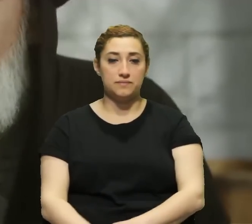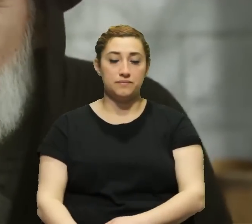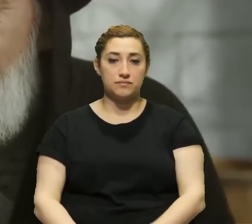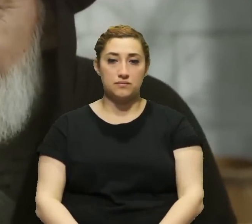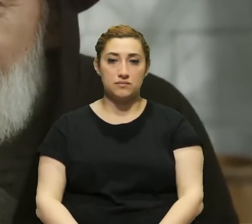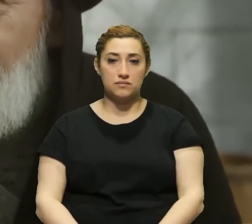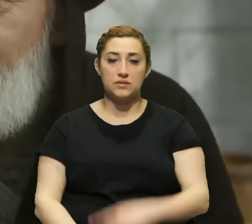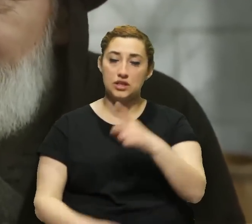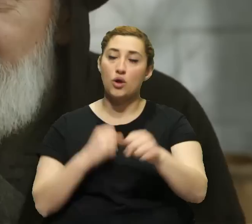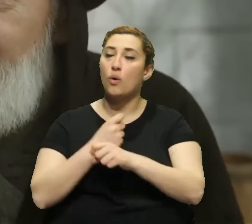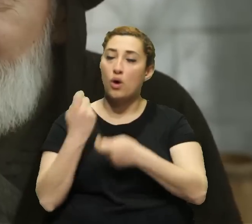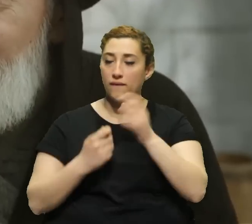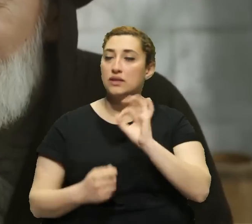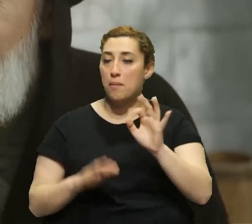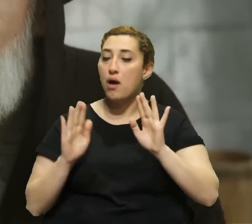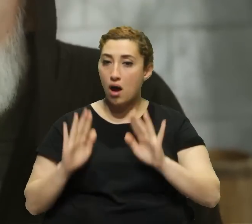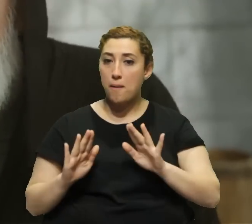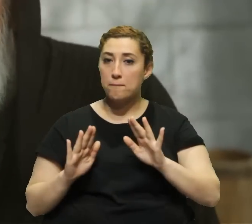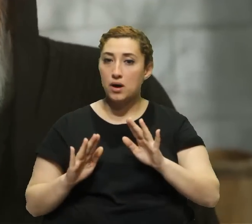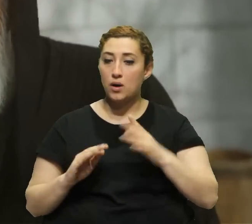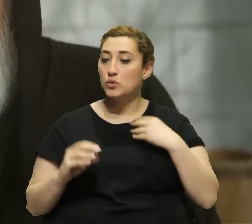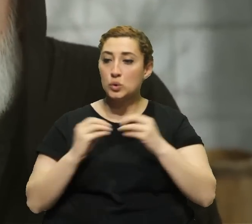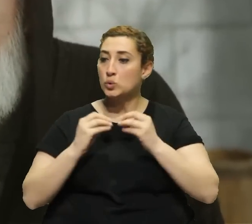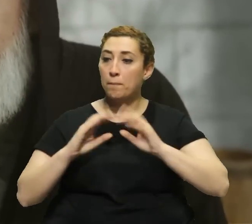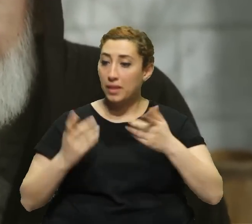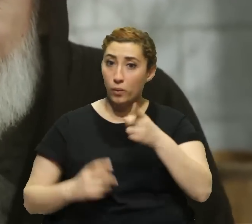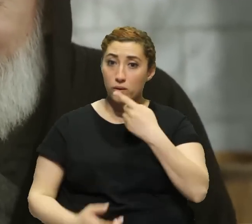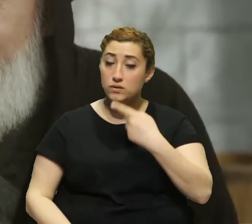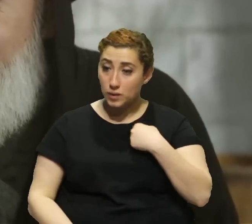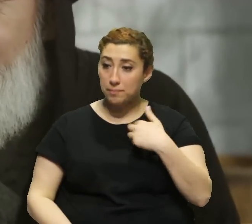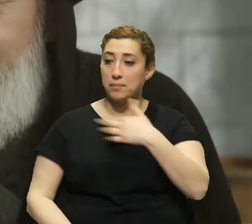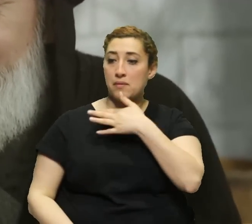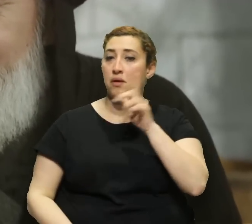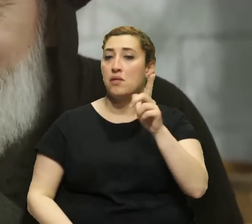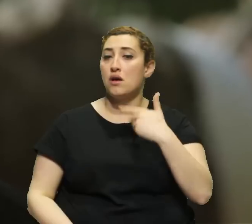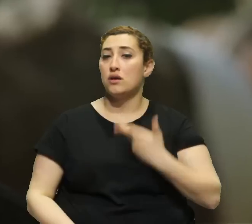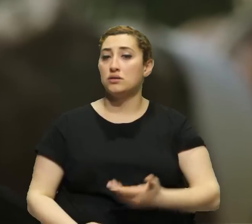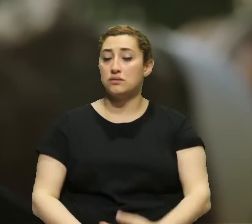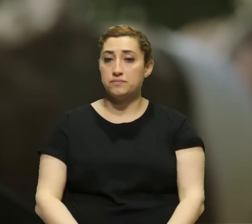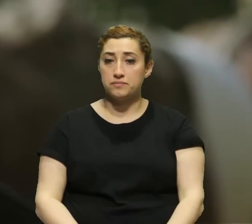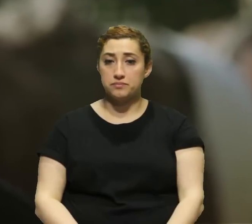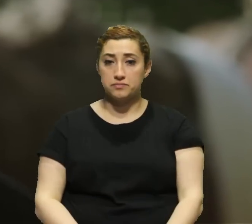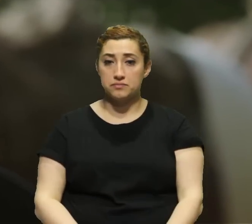Vazifenizdir ama... ...hele suçumuz nedir, onu deyin de bilelim bari?